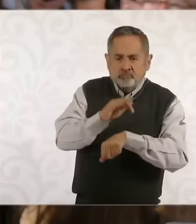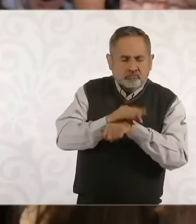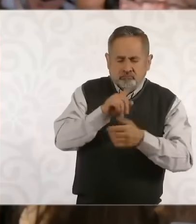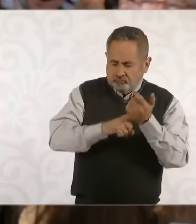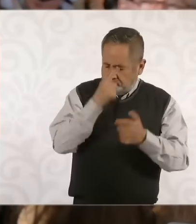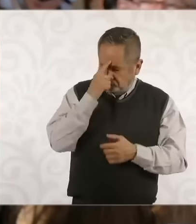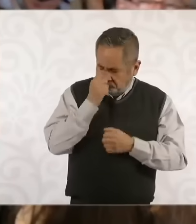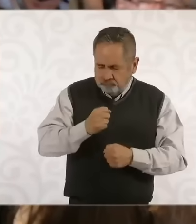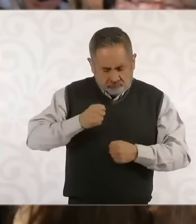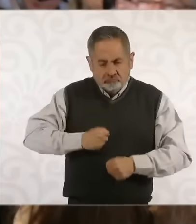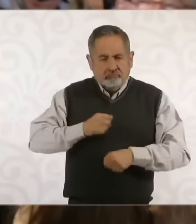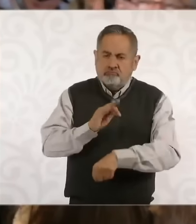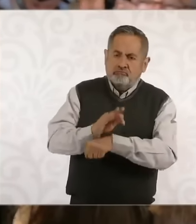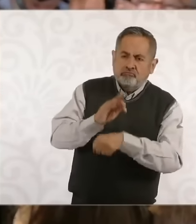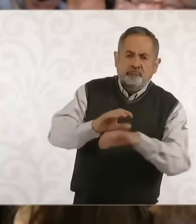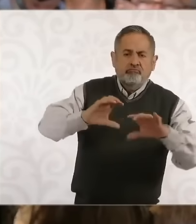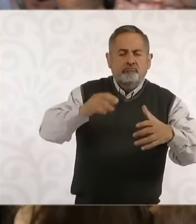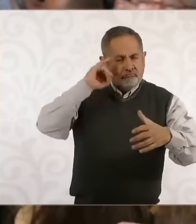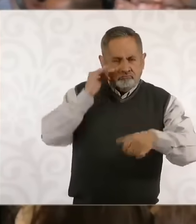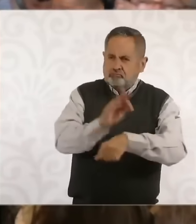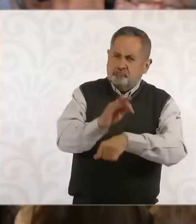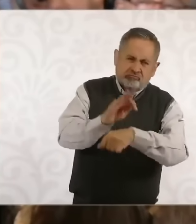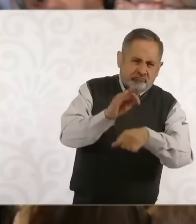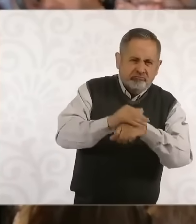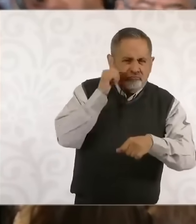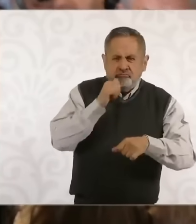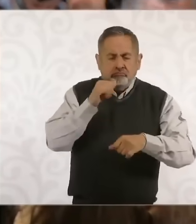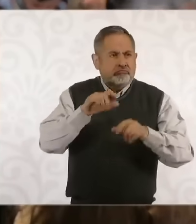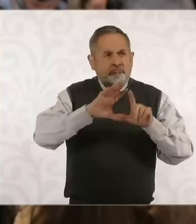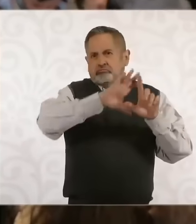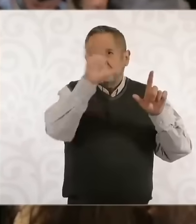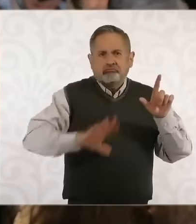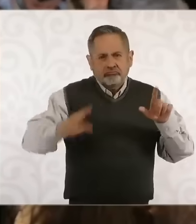desde sus puntos de vista comunidades indígenas de prácticamente toda la geografía mexicana. Se trata